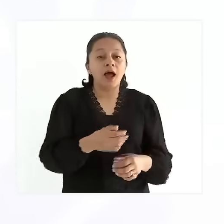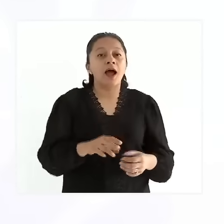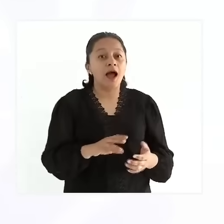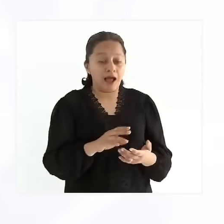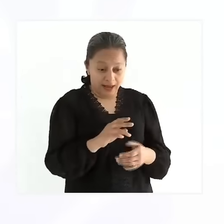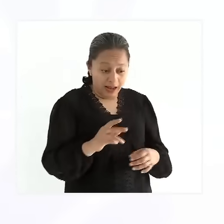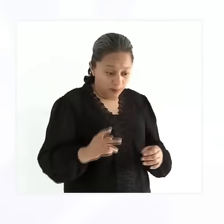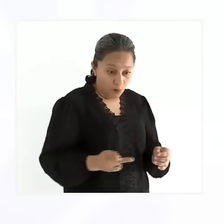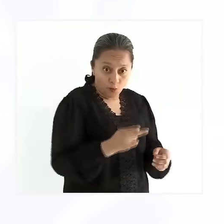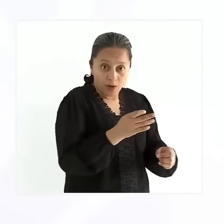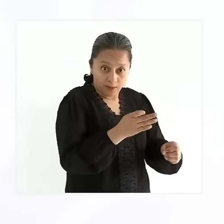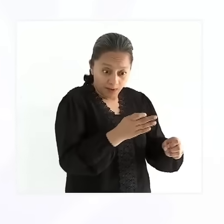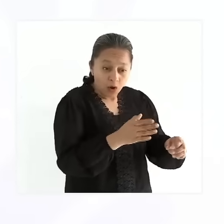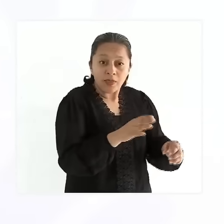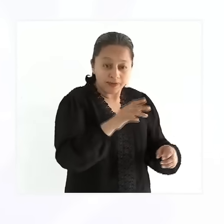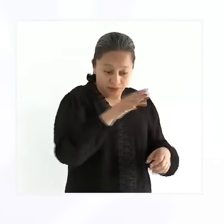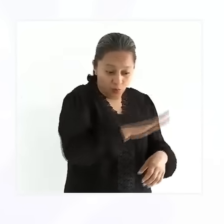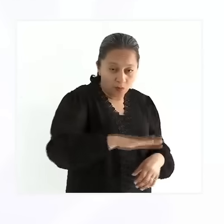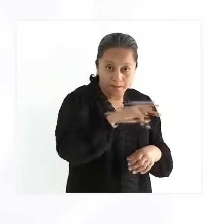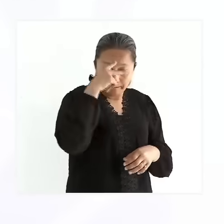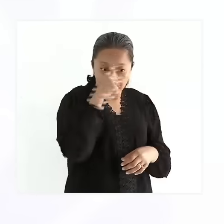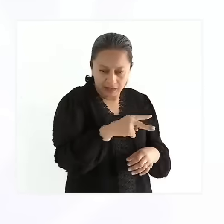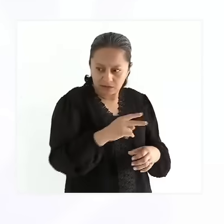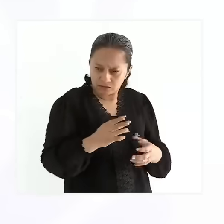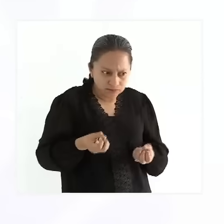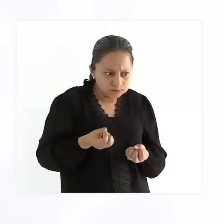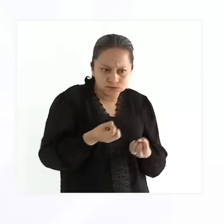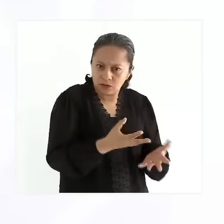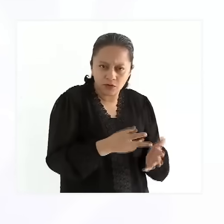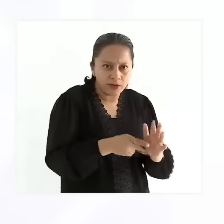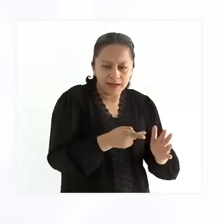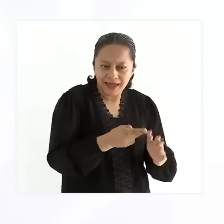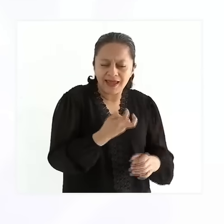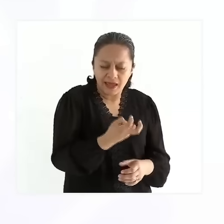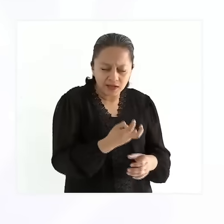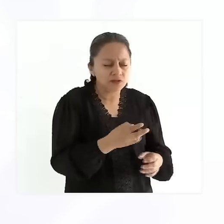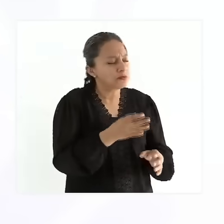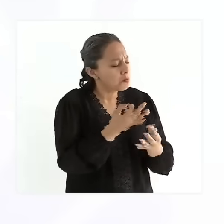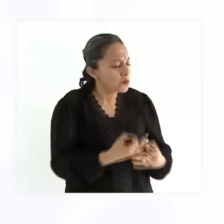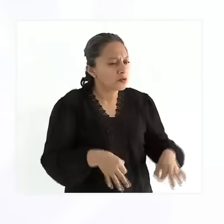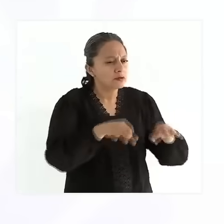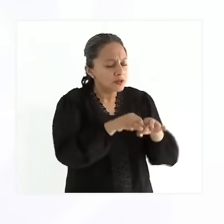México lo que era suyo, nos hace cerrar filas con su visión de país, con su compromiso de generar